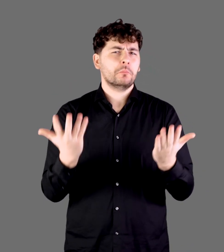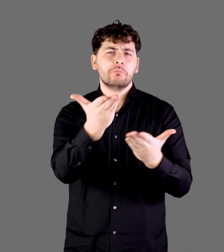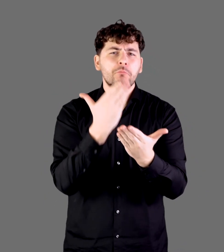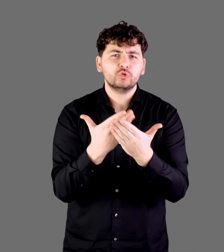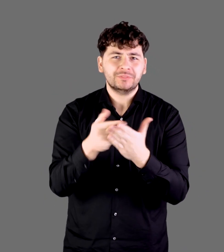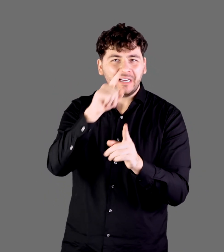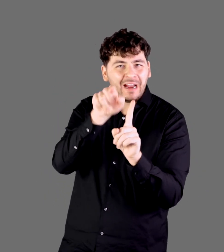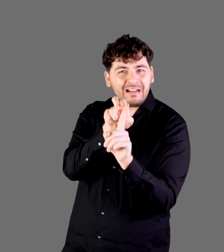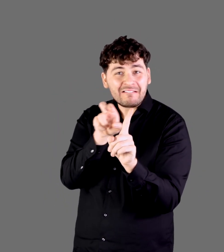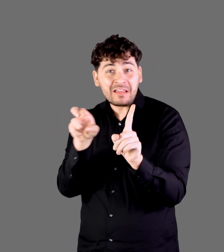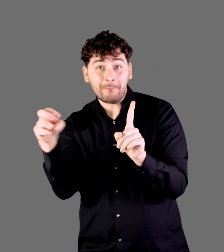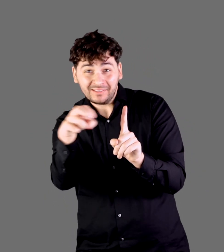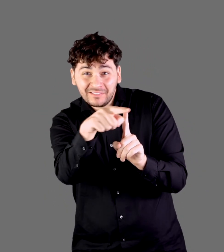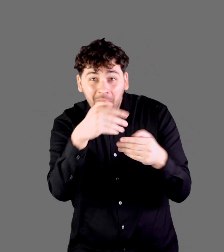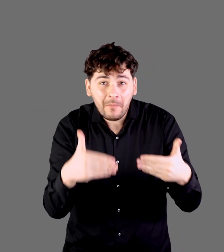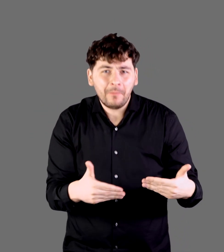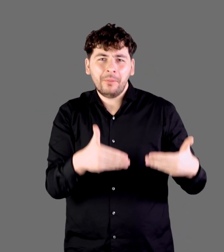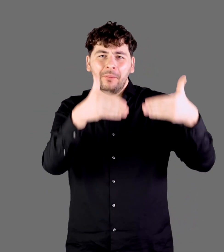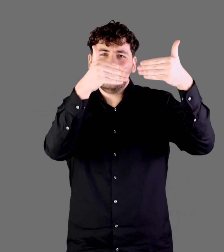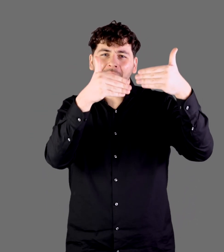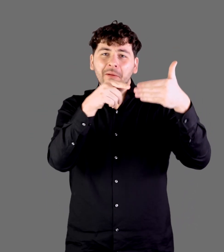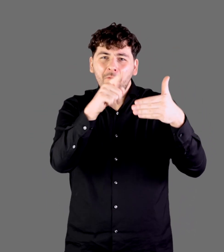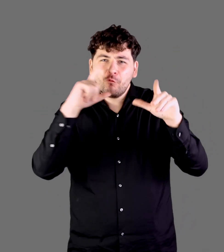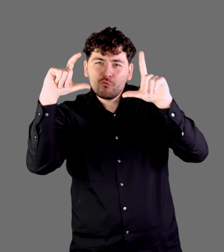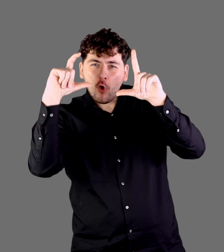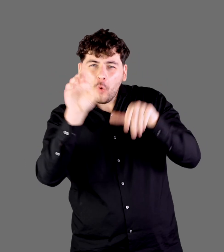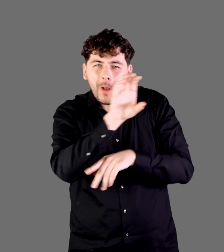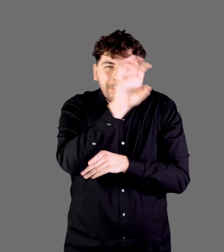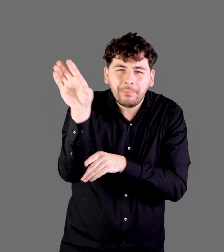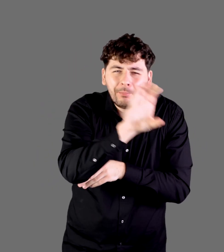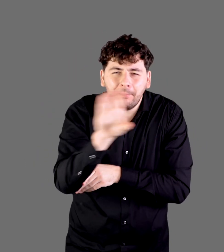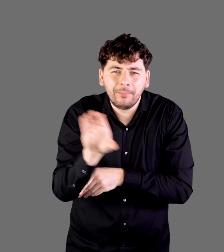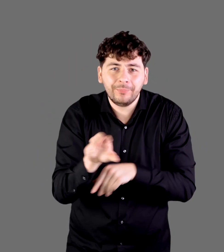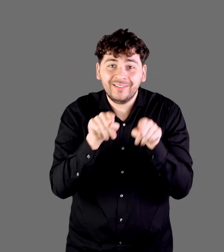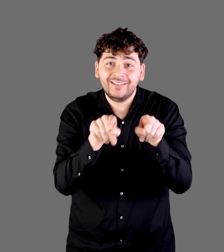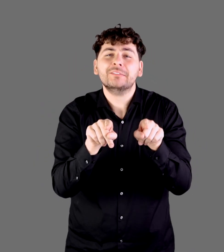Ein Beispiel zeigt die Bildmontage auf dem Poster an der Treppe.